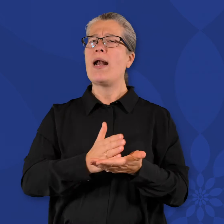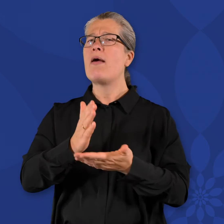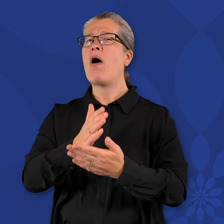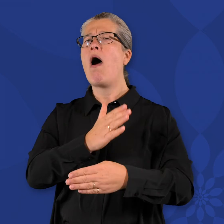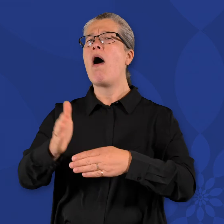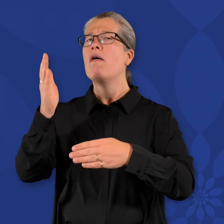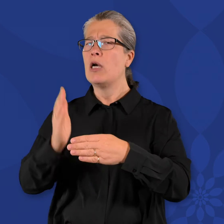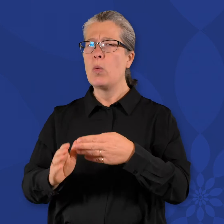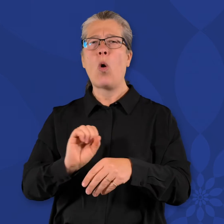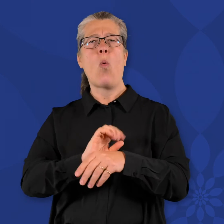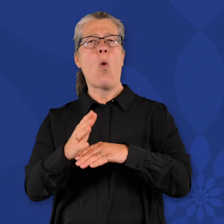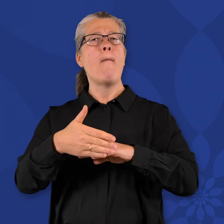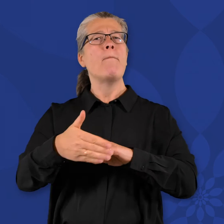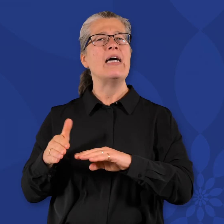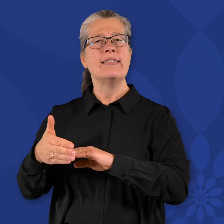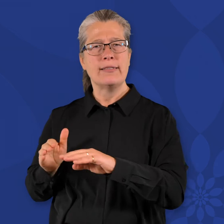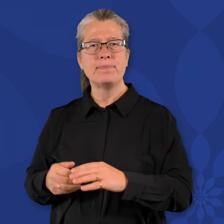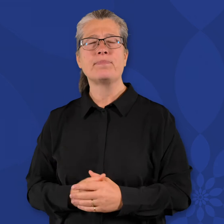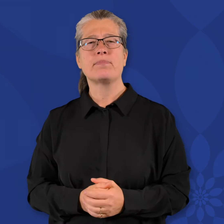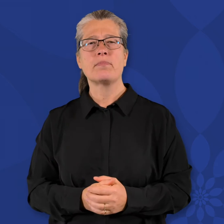avveckla coronarestriktionerna.